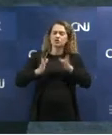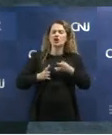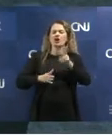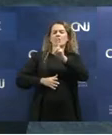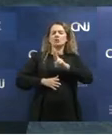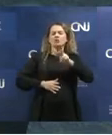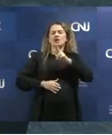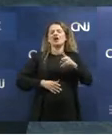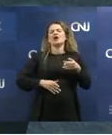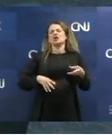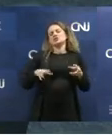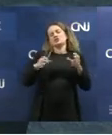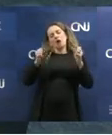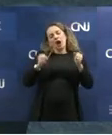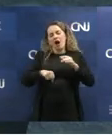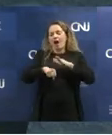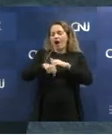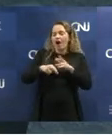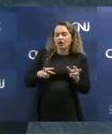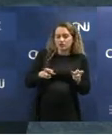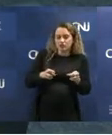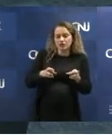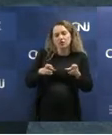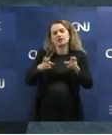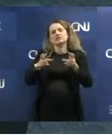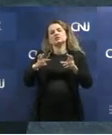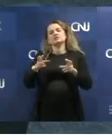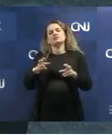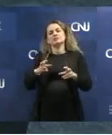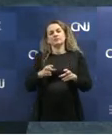Danielle como a questão das substituições havidas na Vara,